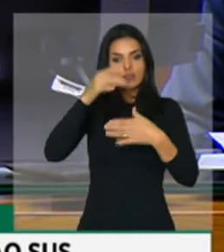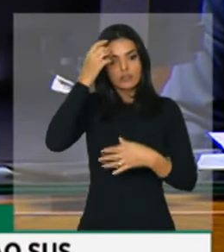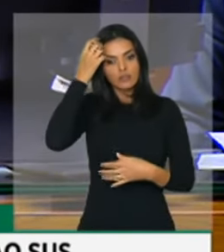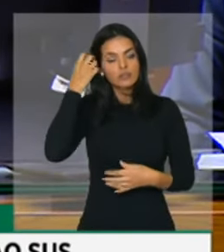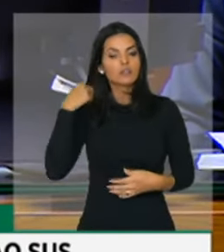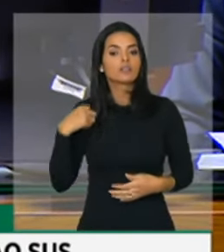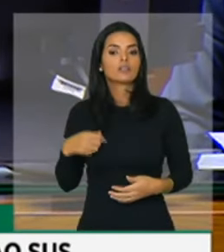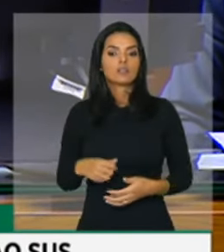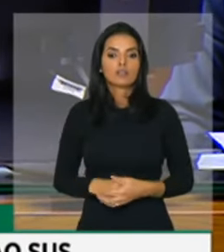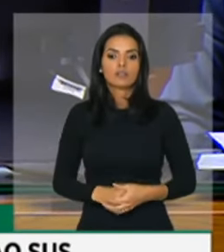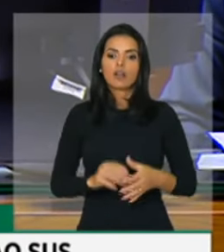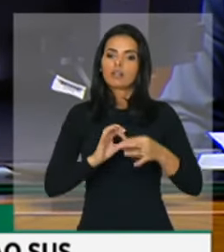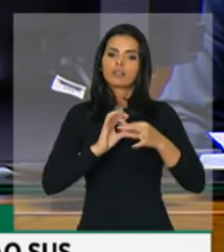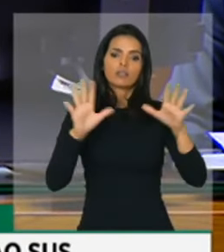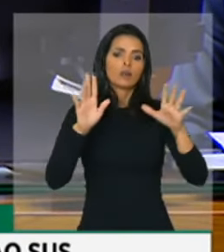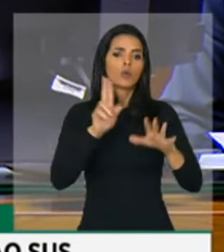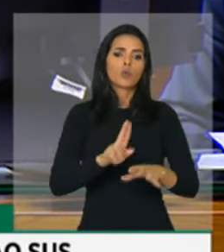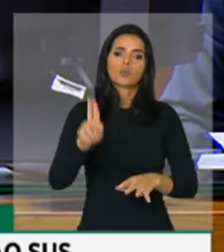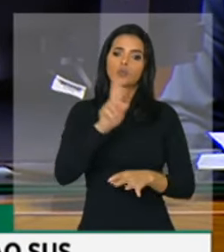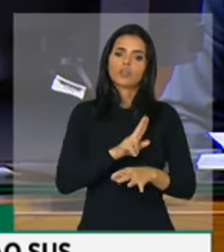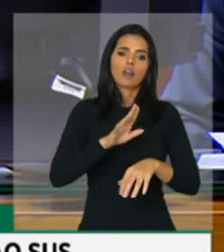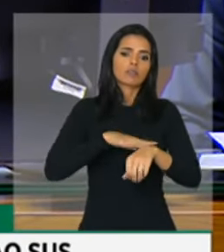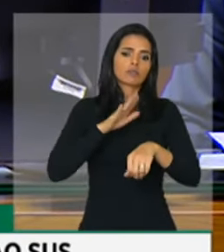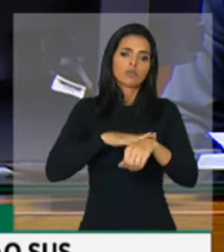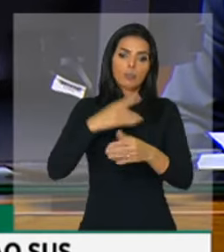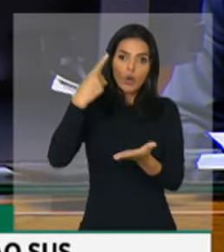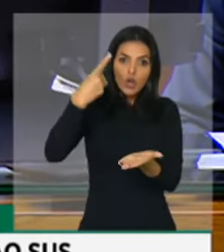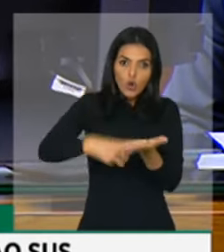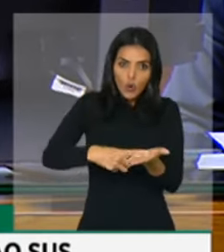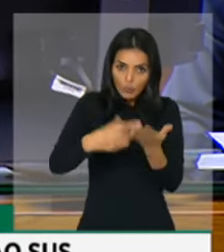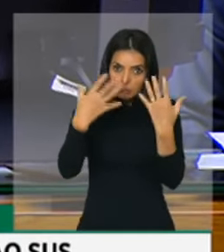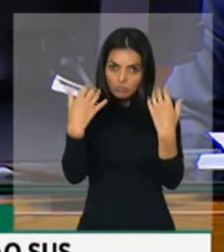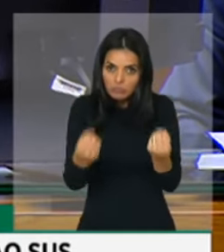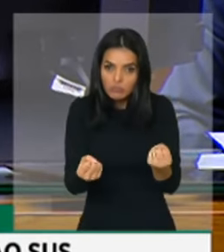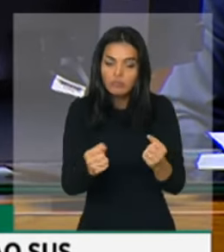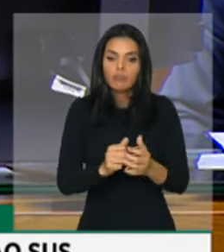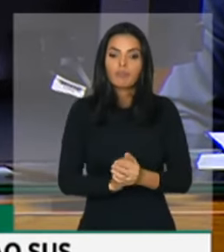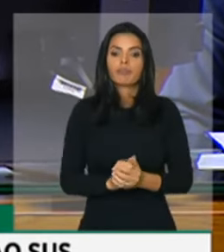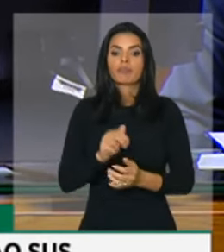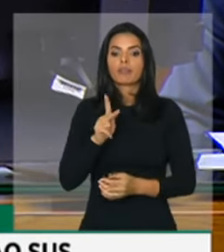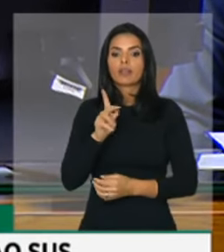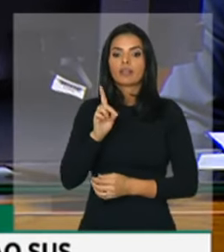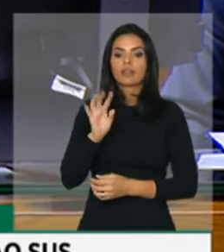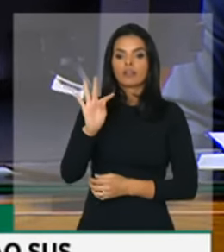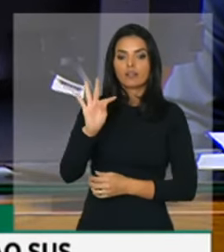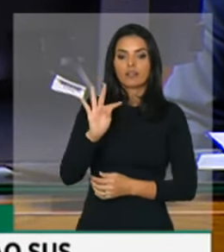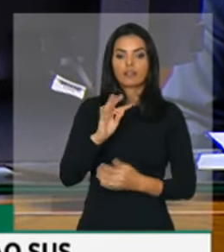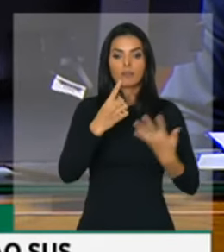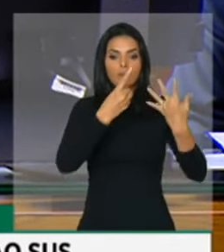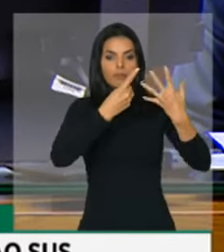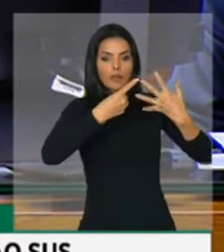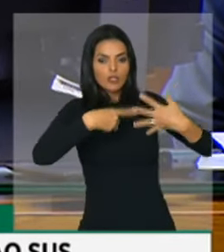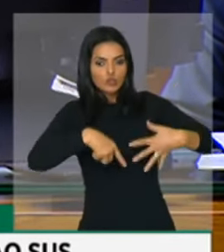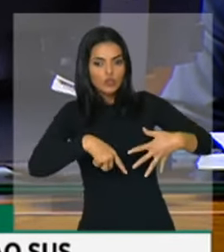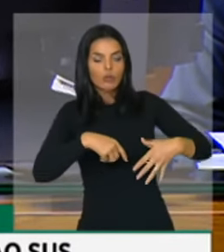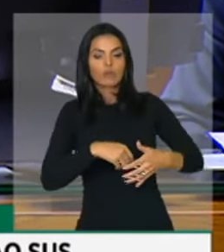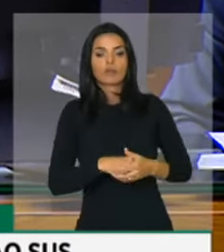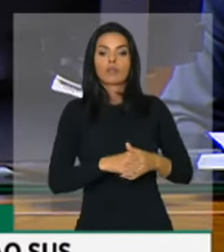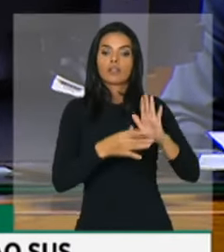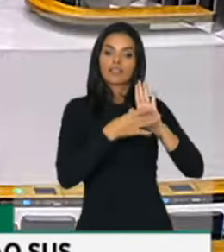GENTE DEIXA VOCÊS USAREM O TEMPO DE LÍDER. -- [DEPUTADO]: O DESTAQUE DO PSOL AINDA NÃO FOI É